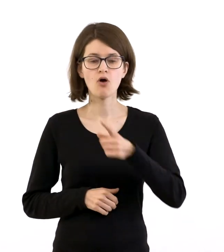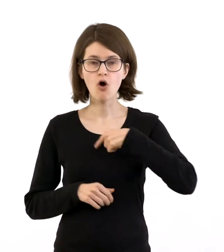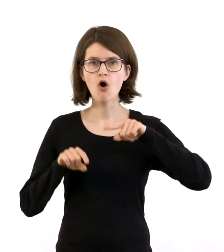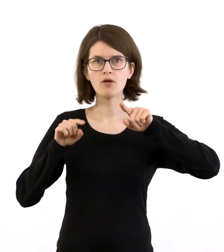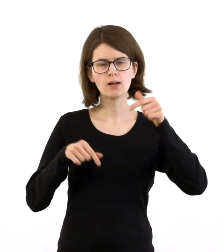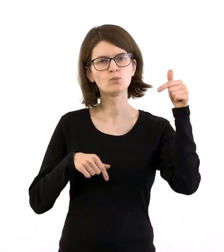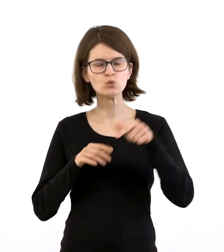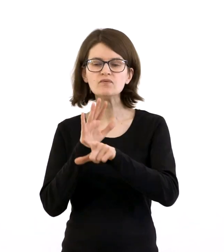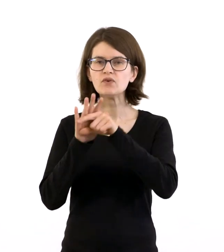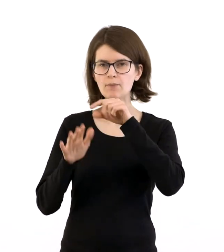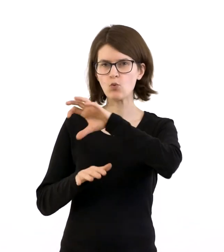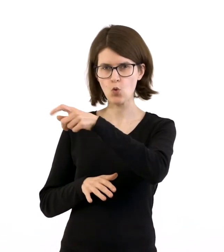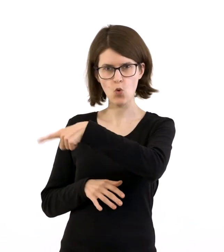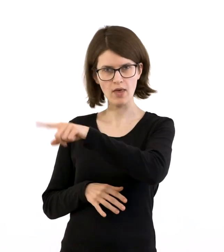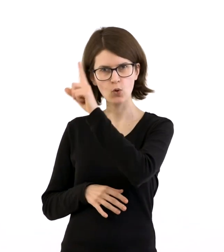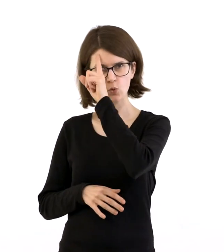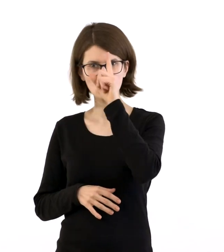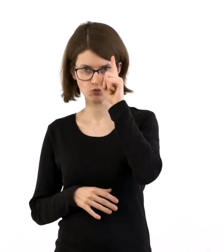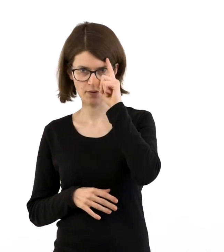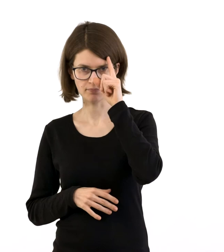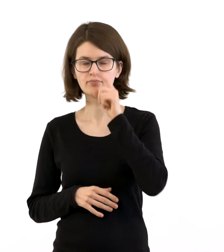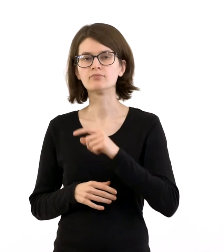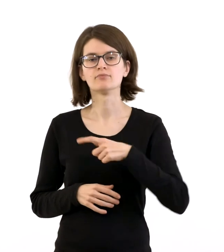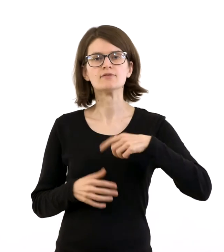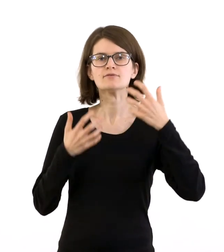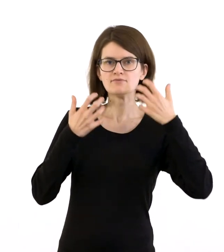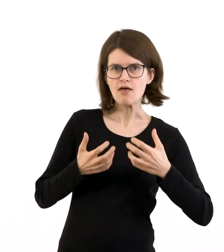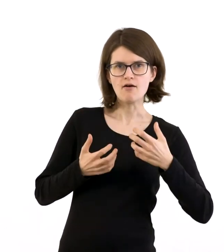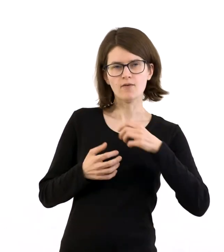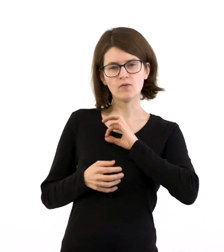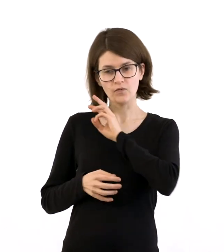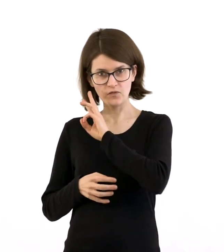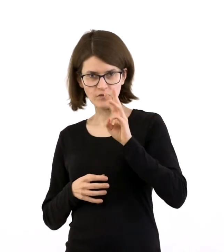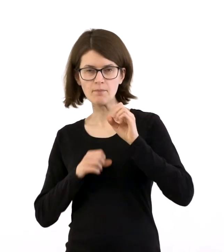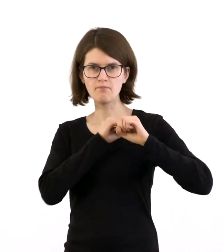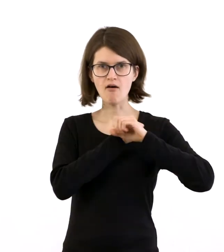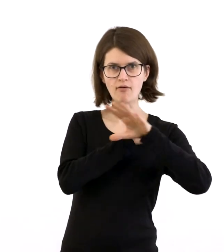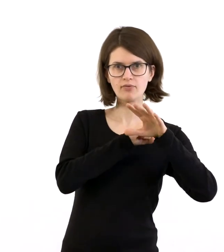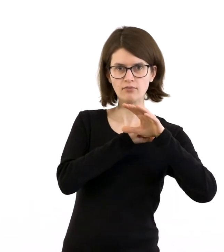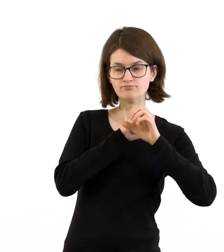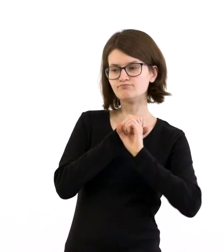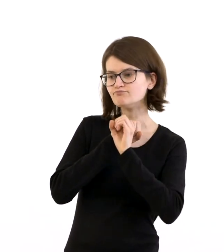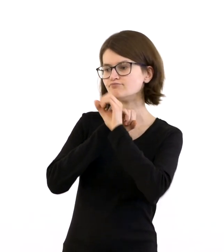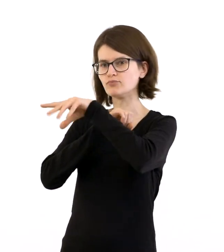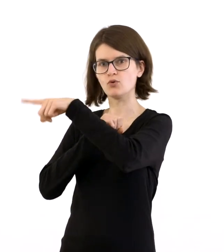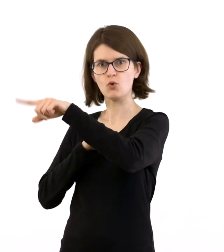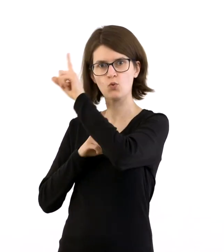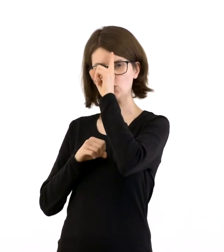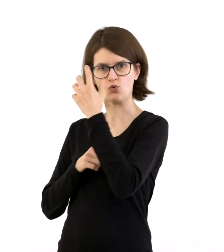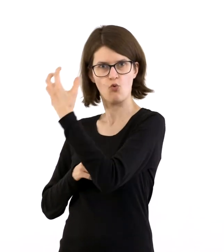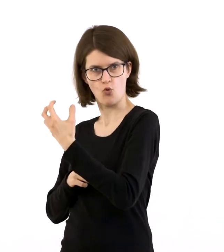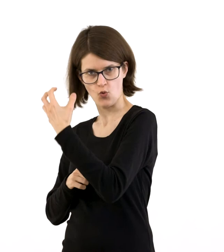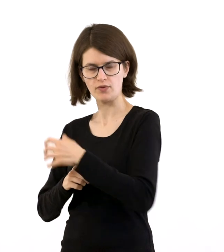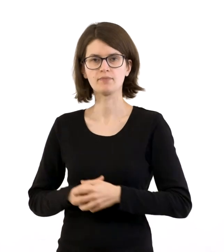Organizacja musi określić grupę docelową ludzi, do których chce dotrzeć za pomocą swoich stron i profili na portalach społecznościowych.